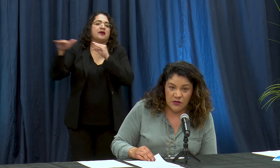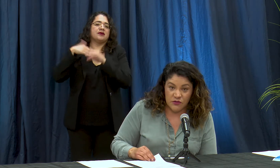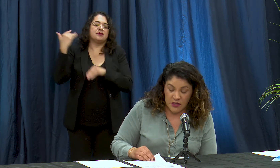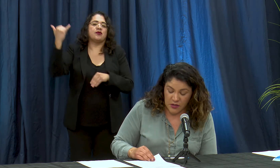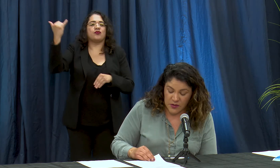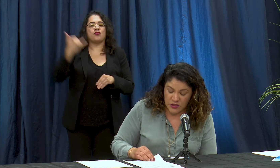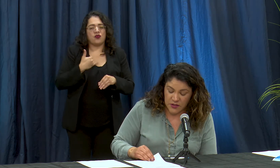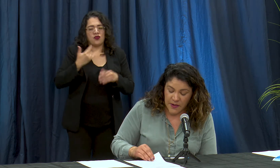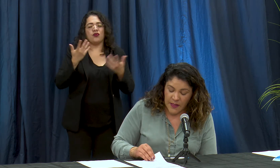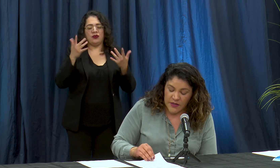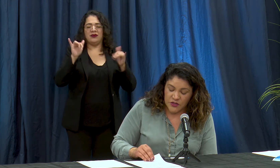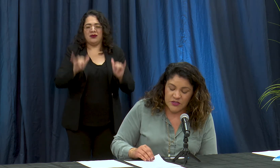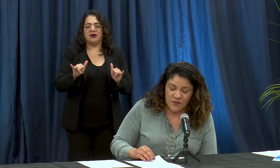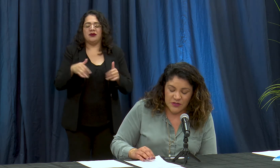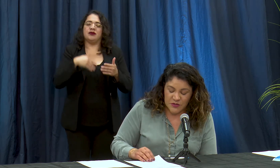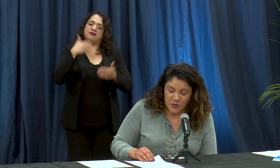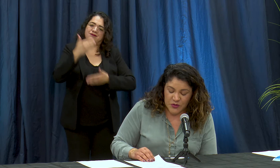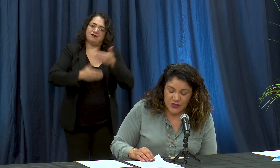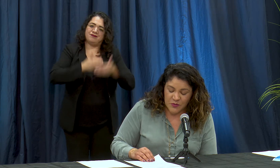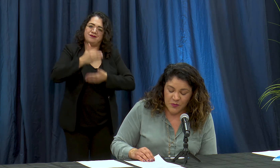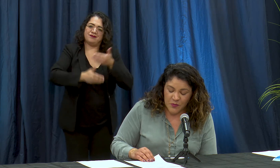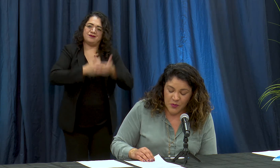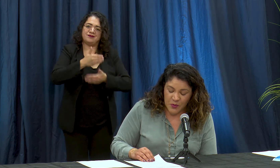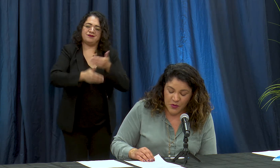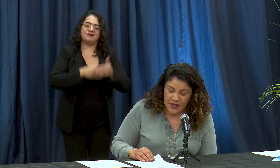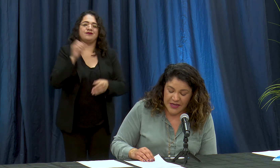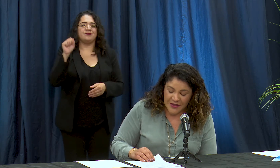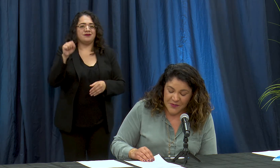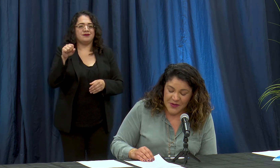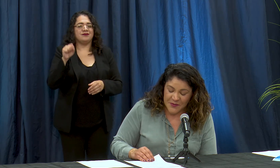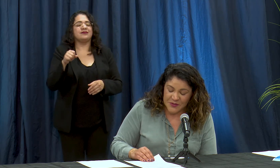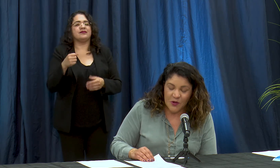salud el on beach so sabemos que un proceso propo co della kado pero sólo